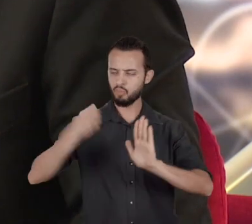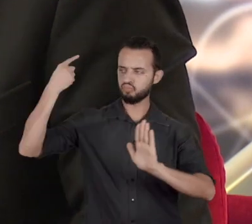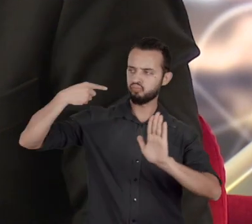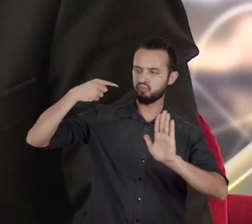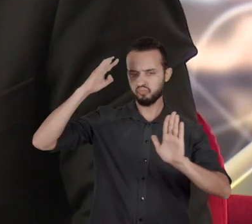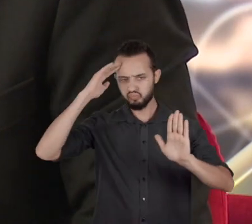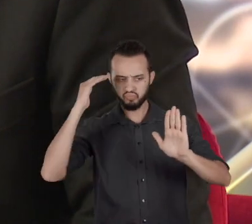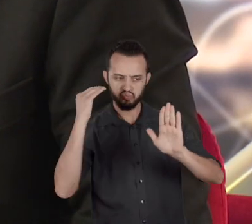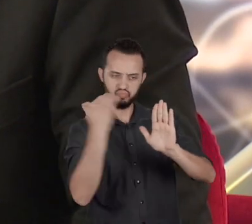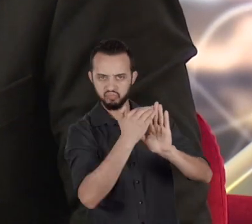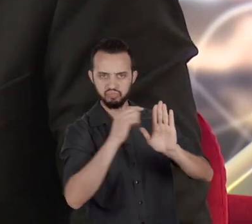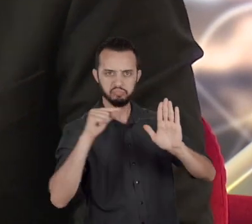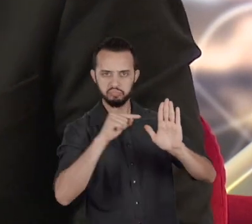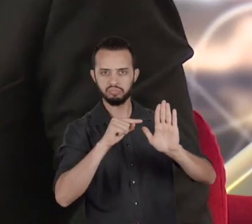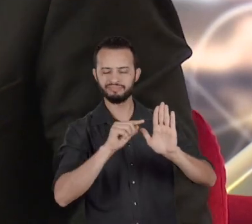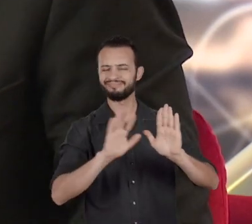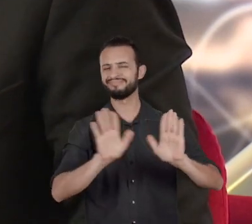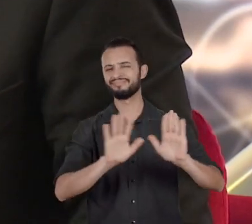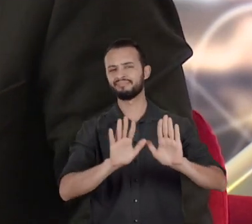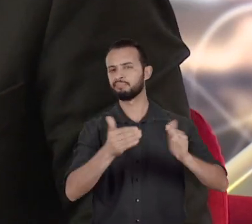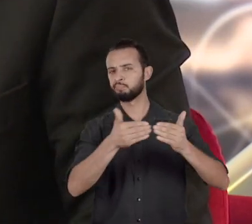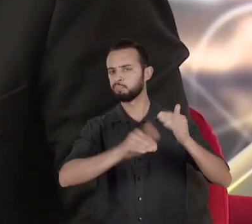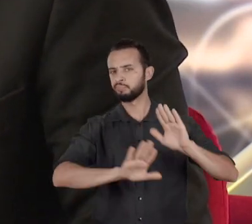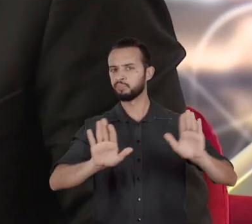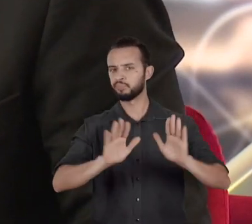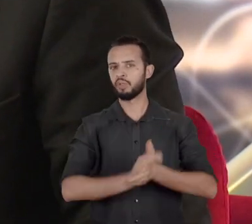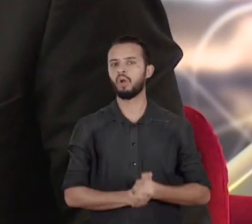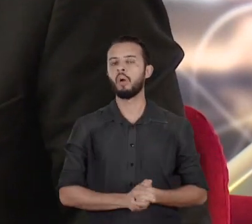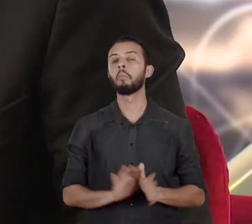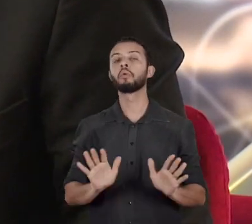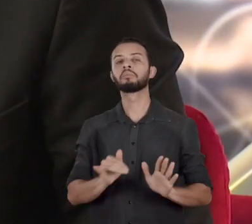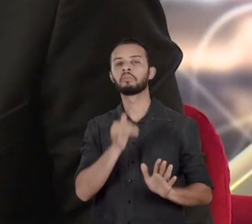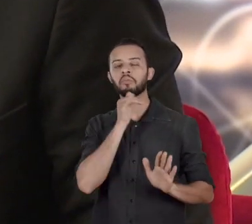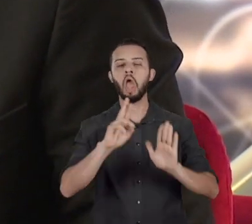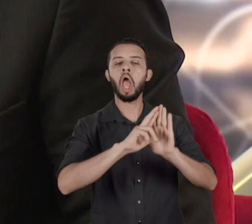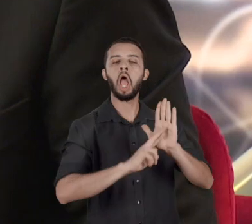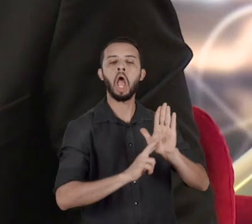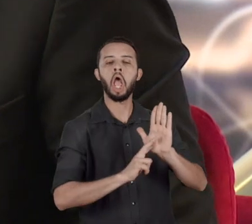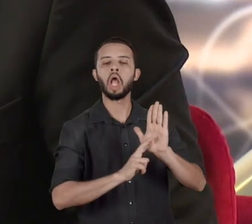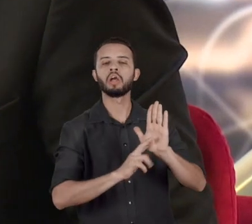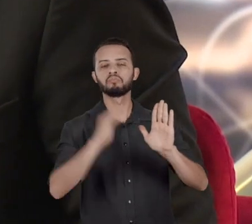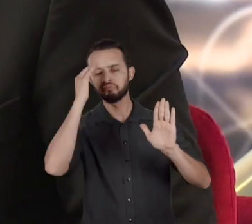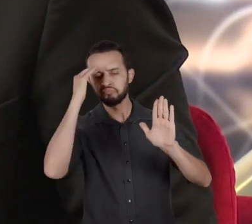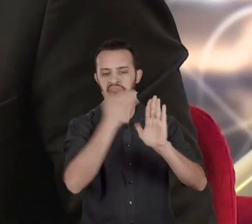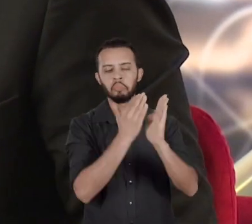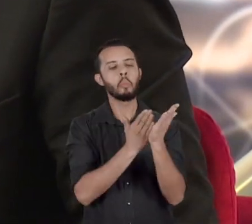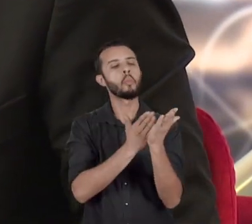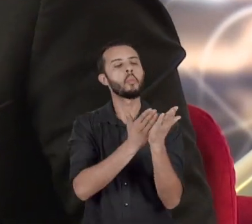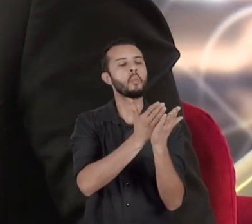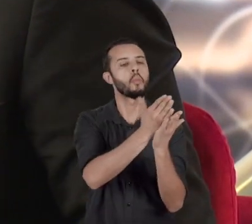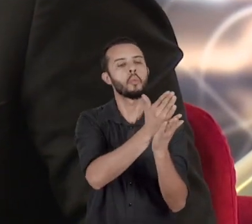Não temos nada como regras. Siga esta regra e faça assim que isto é ser virtuoso,